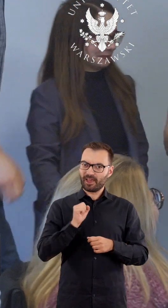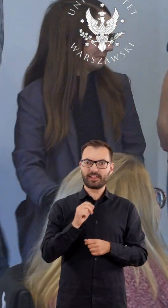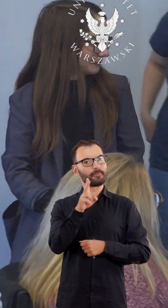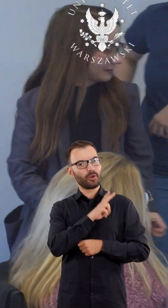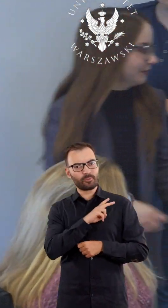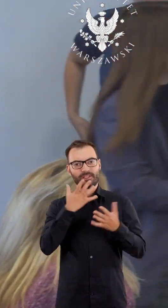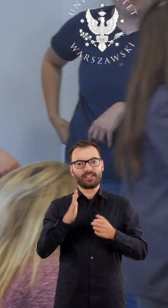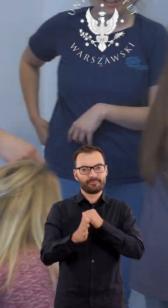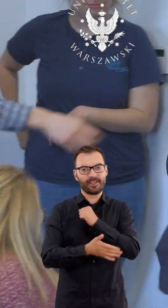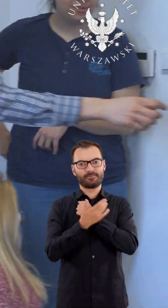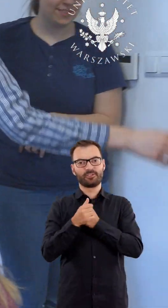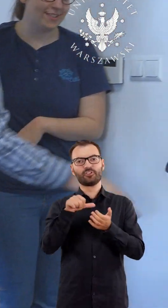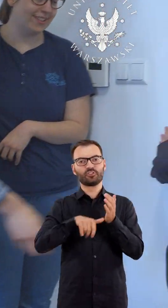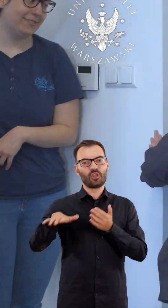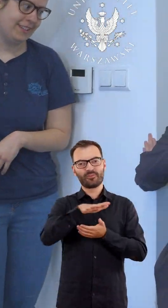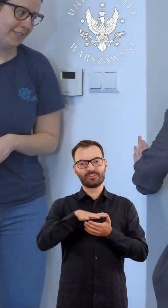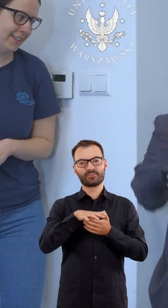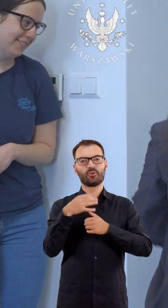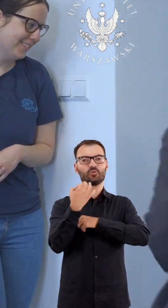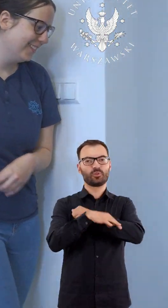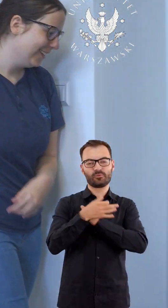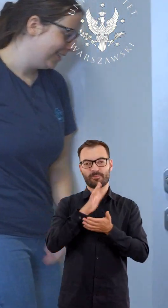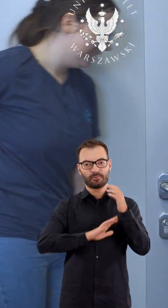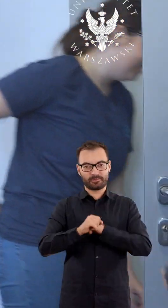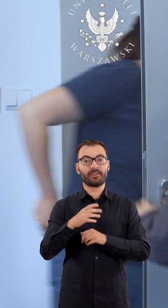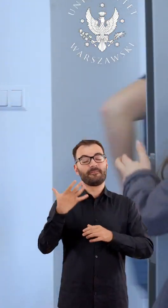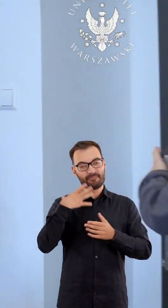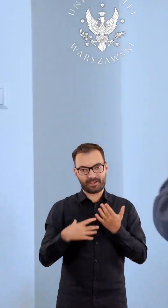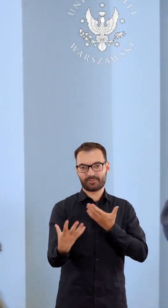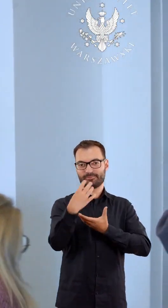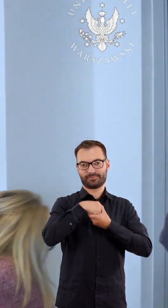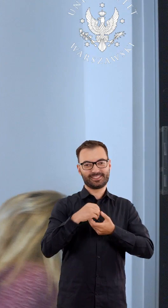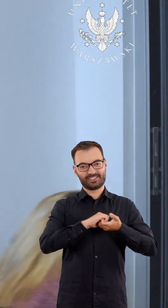środowisko studentów i studentek niepełnosprawnych, zapraszam cię do dołączenia do naszego zrzeszenia.